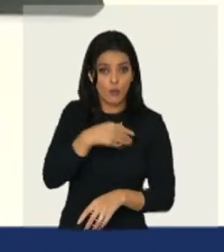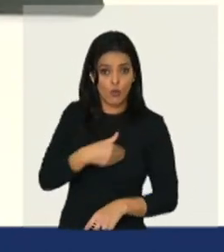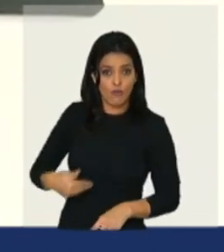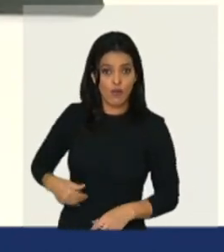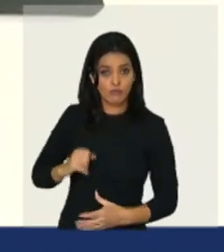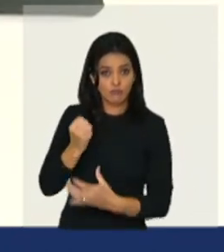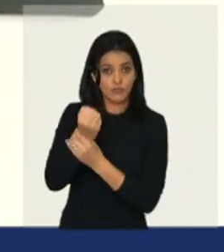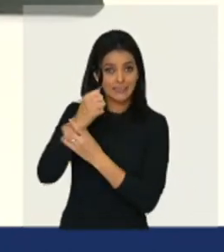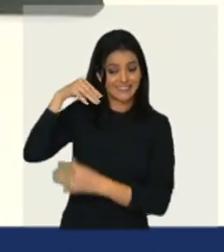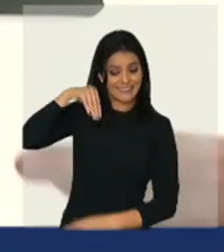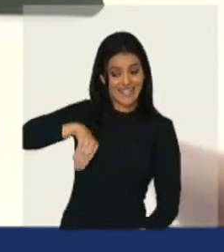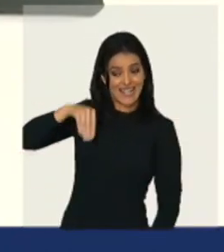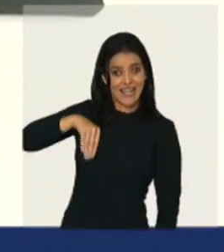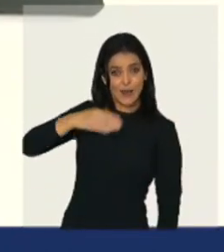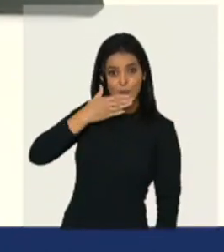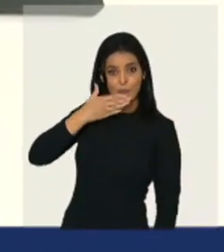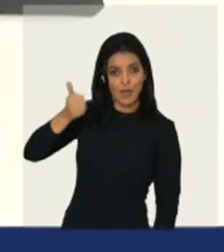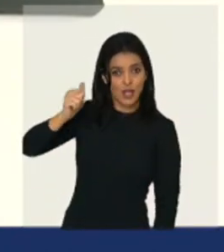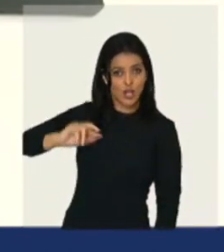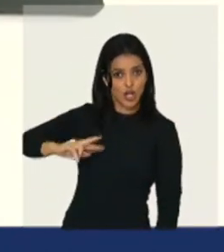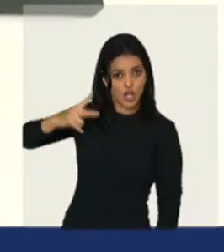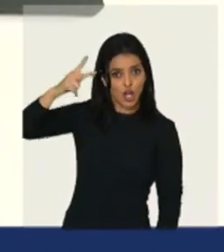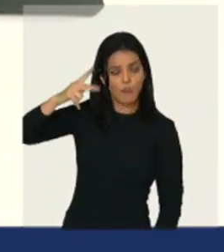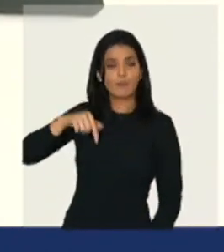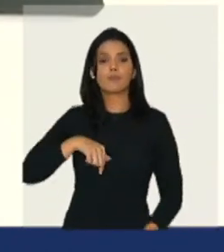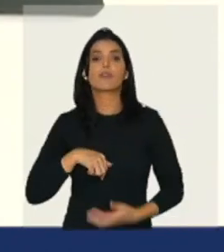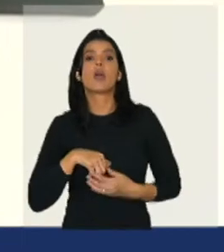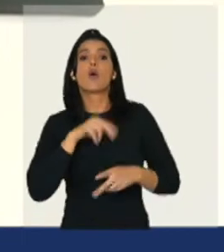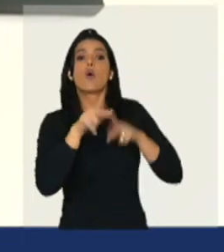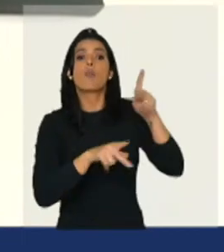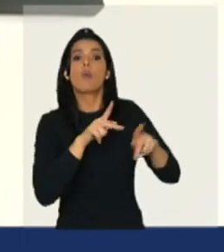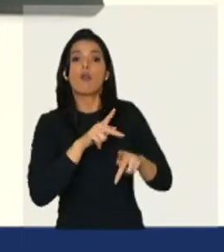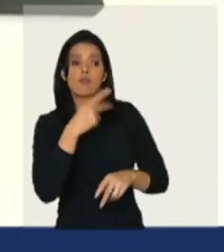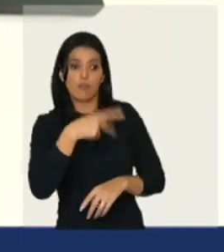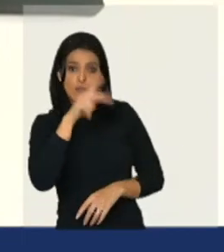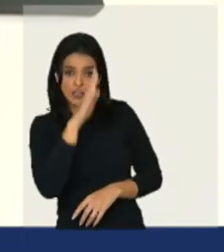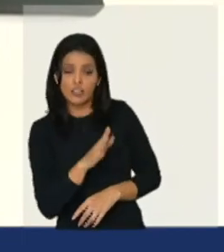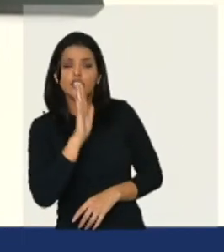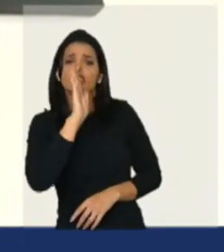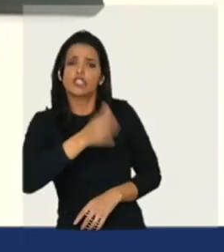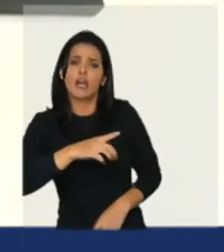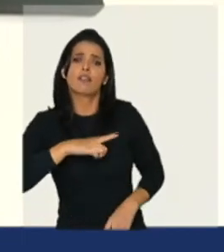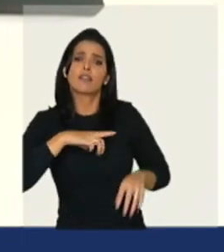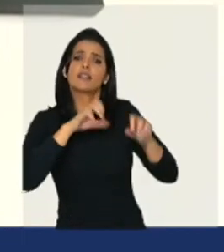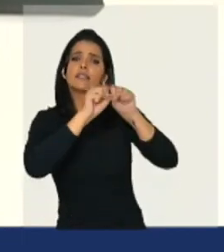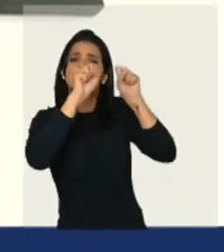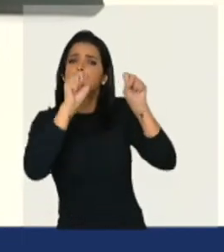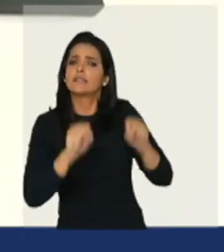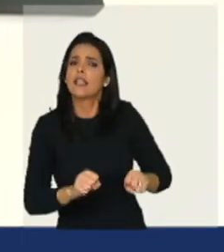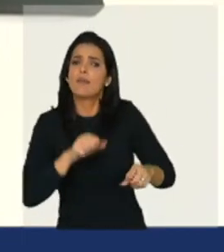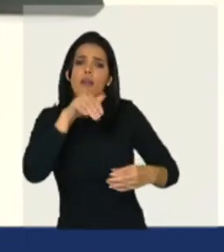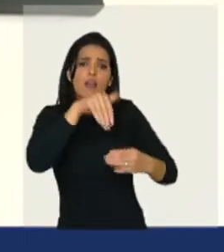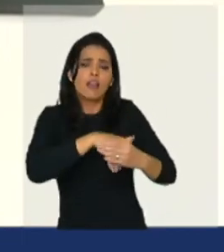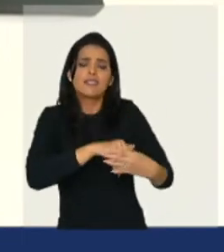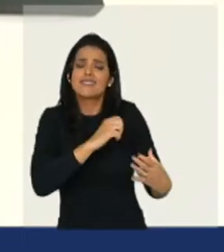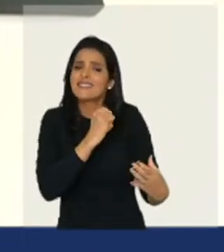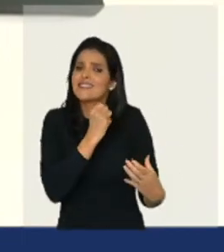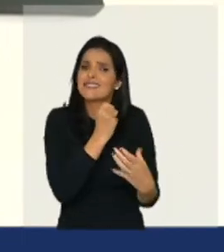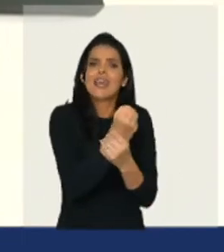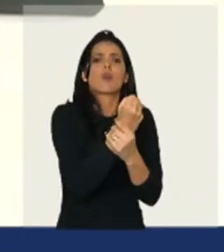[INTERMITÊNCIA DE ÁUDIO] QUE GARANTA SALÁRIOS MENORES, O POVO BRASILEIRO JÁ TEM UM SISTEMA ELEITORAL EXTREMAMENTE SEGURO, O POVO BRASILEIRO JÁ TEM DEPUTADO JOÃO DANILO, UM